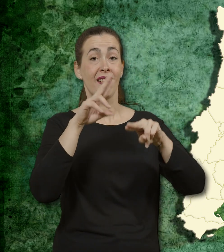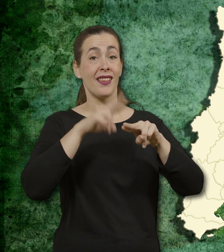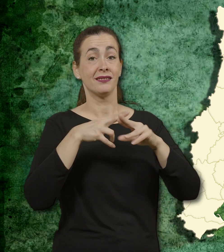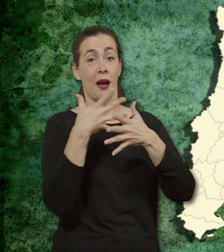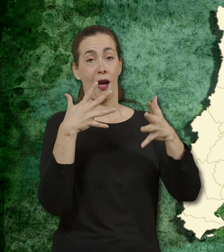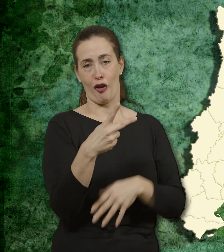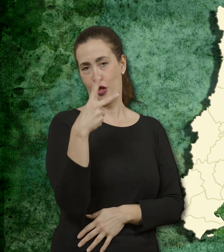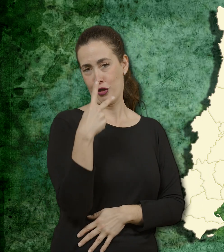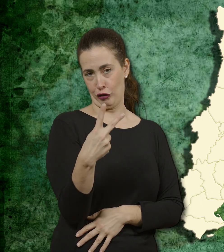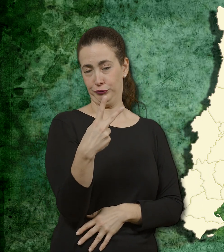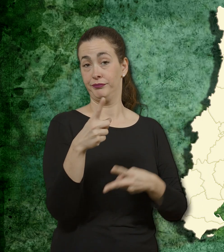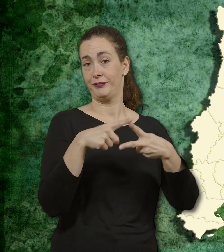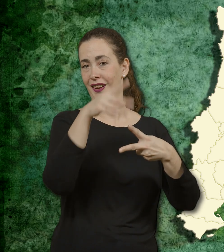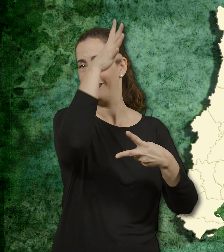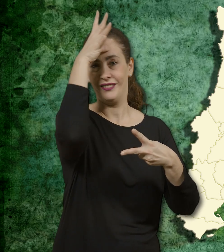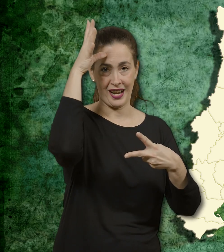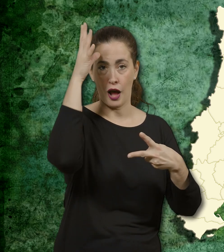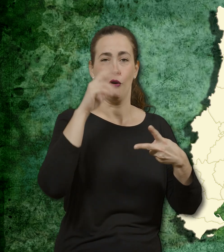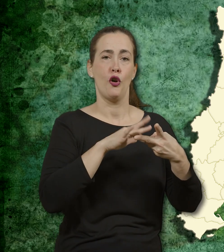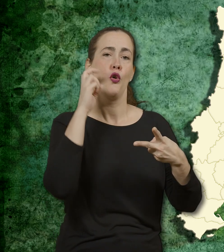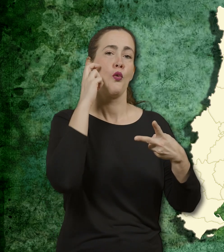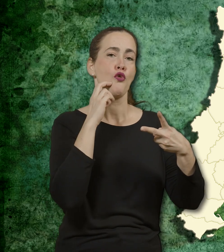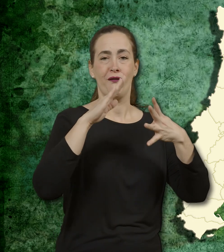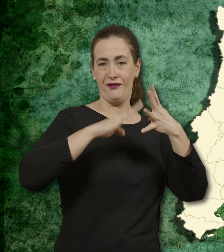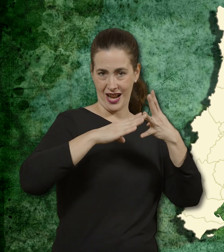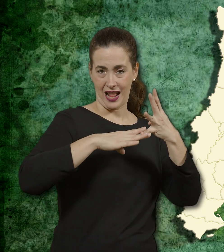Festa Major: festa d’estiu finals de juny,